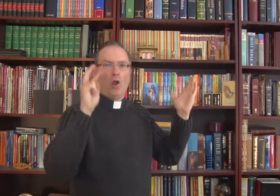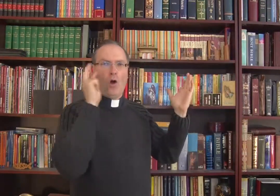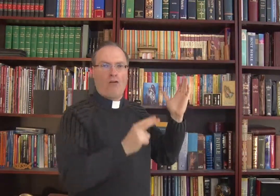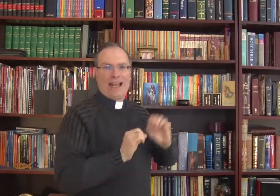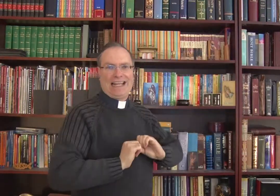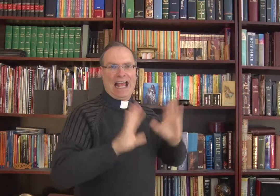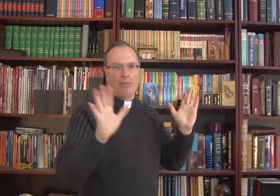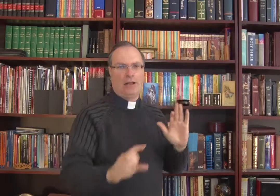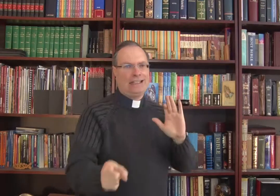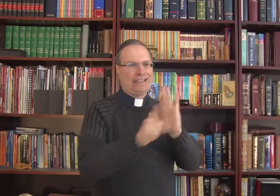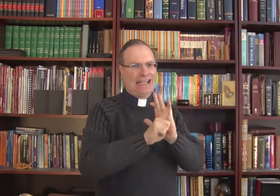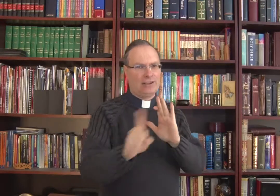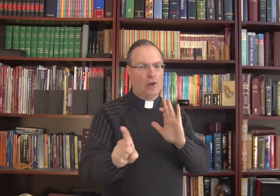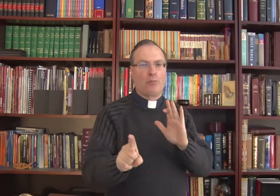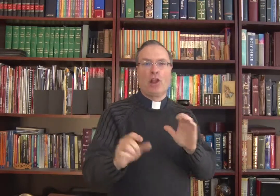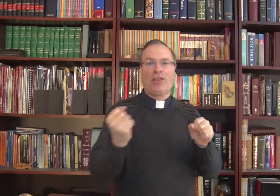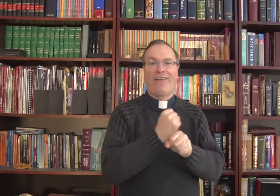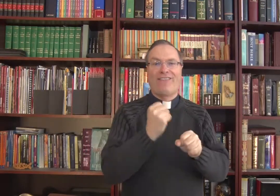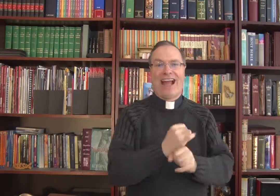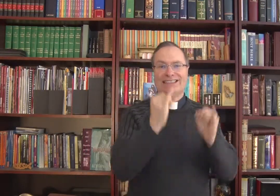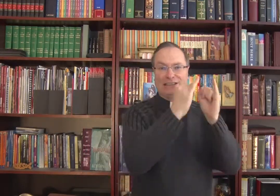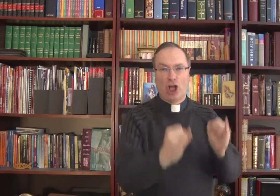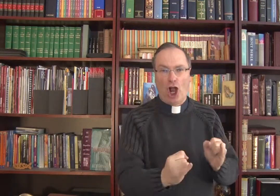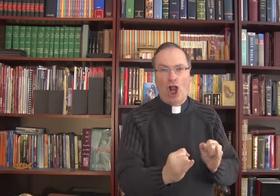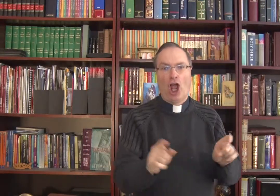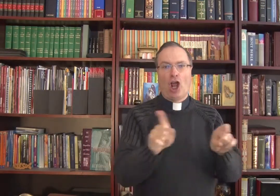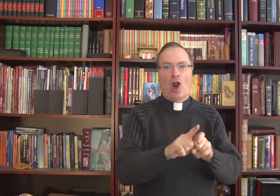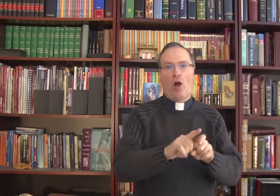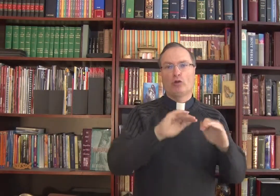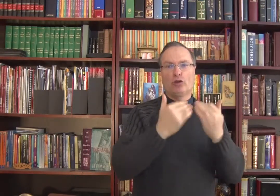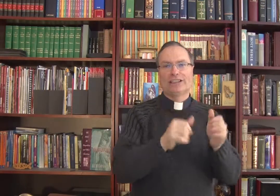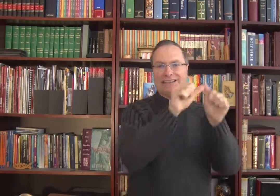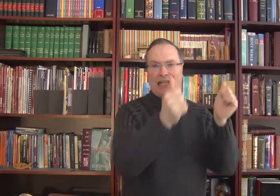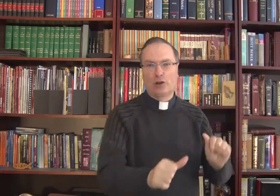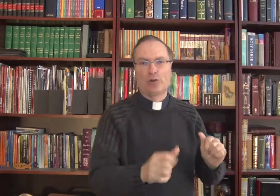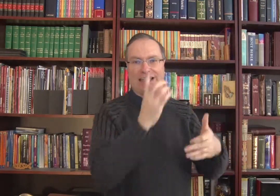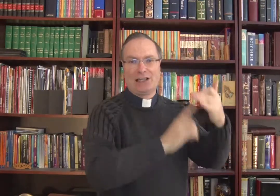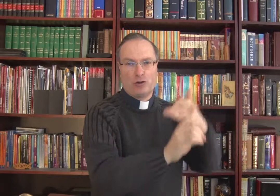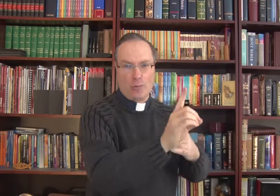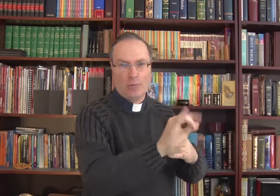on voit clairement l’interdiction de faire les idoles comme toutes les statues des dieux